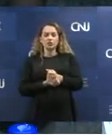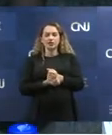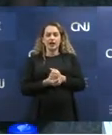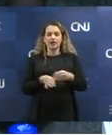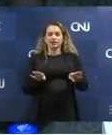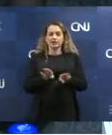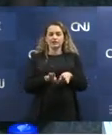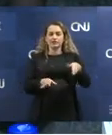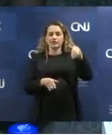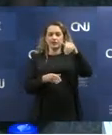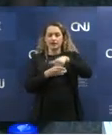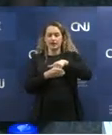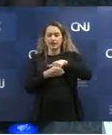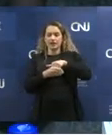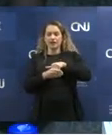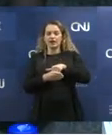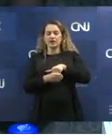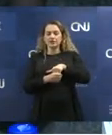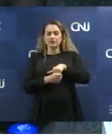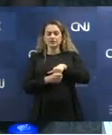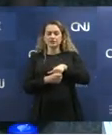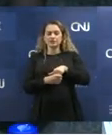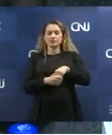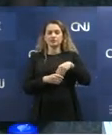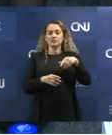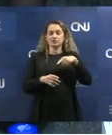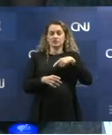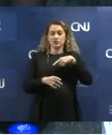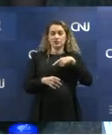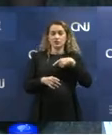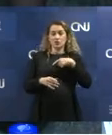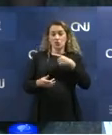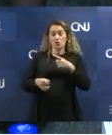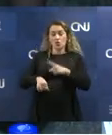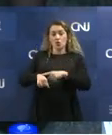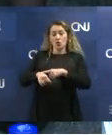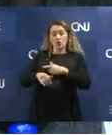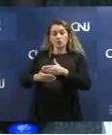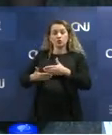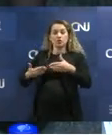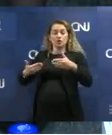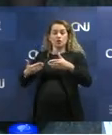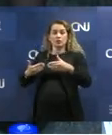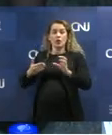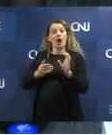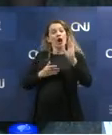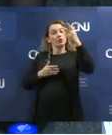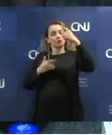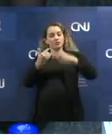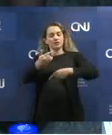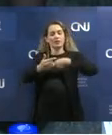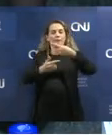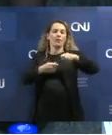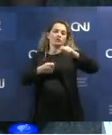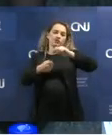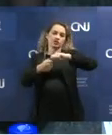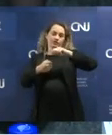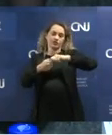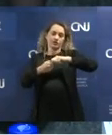Até fez menção de que o prazo, em tese, ocorreria após a realização da correição. Então,